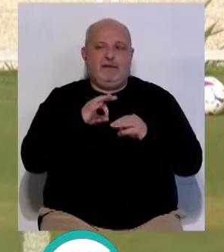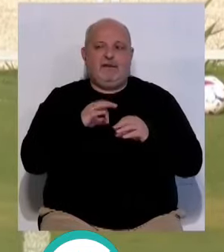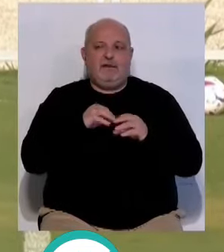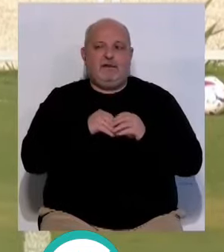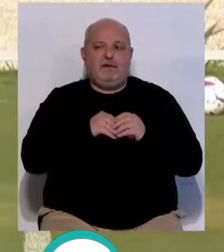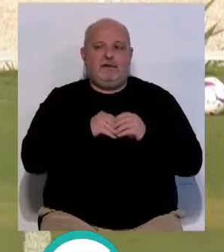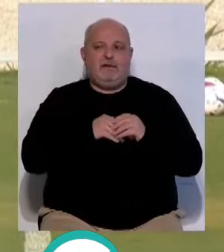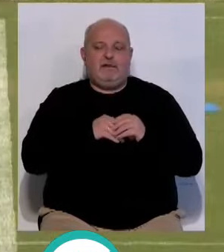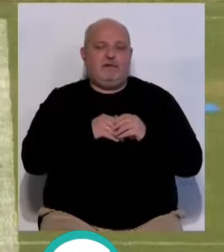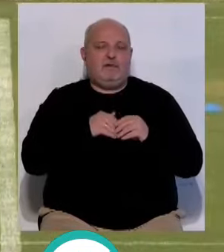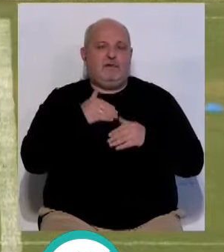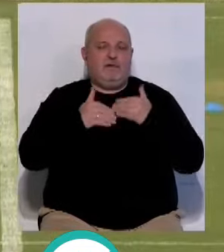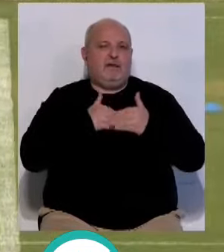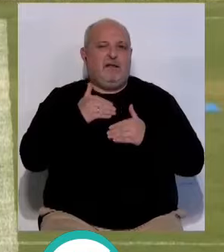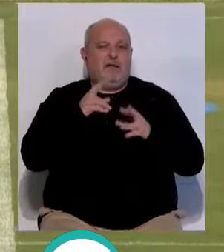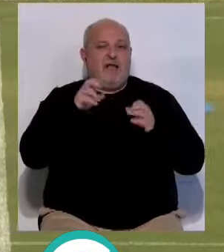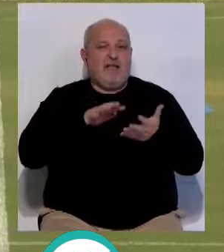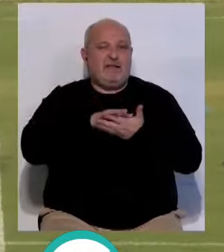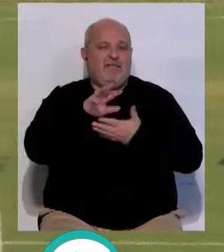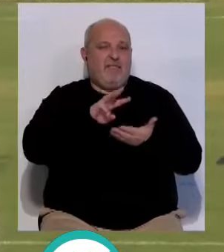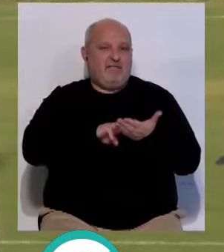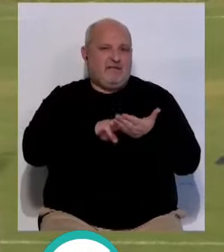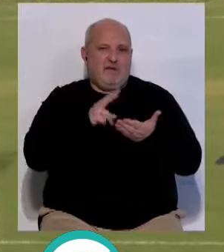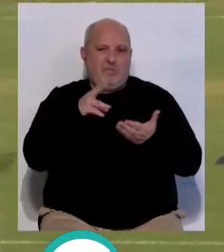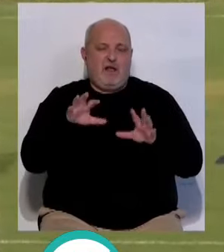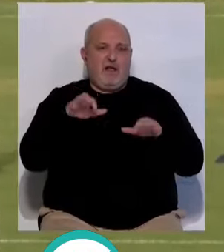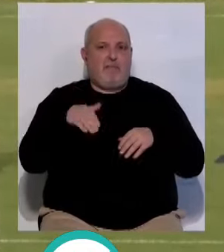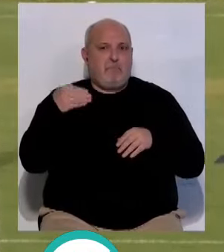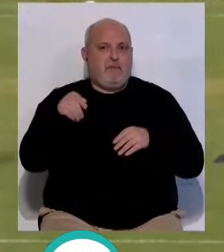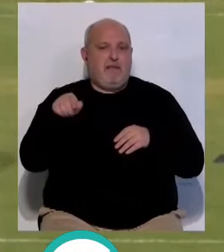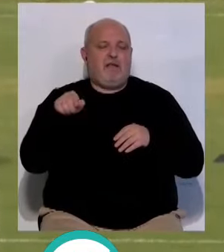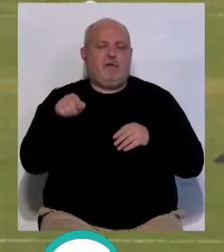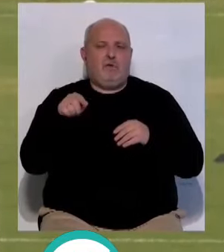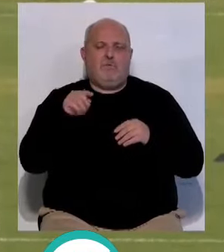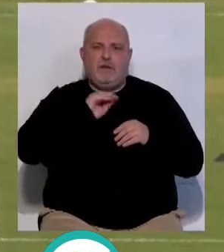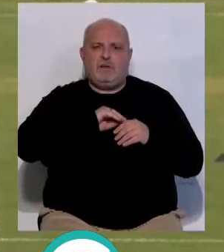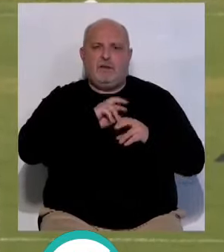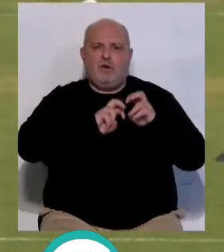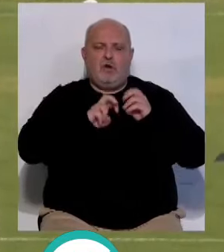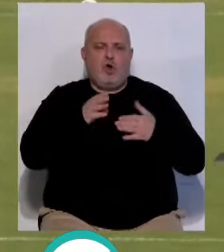todo aérea pero tanto en ataque como en defensa en el Cádiz B subía a rematar los Corner y el